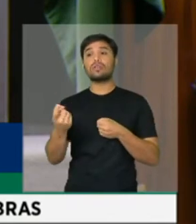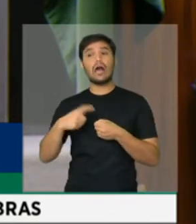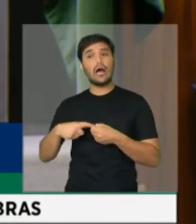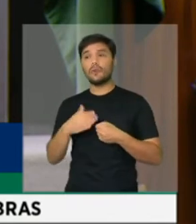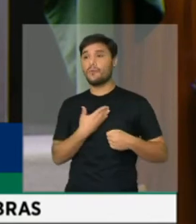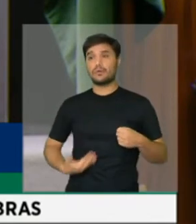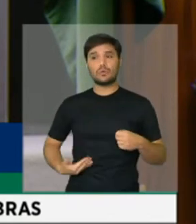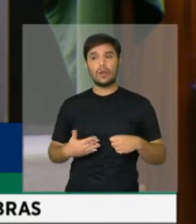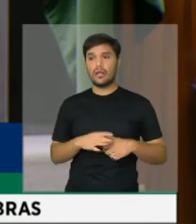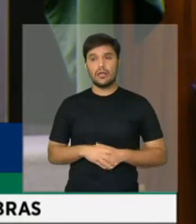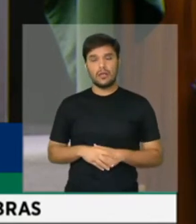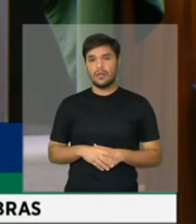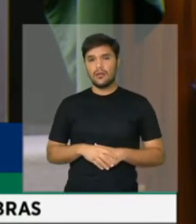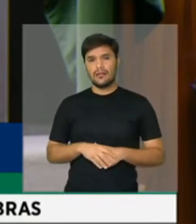REINO UNIDO, DA MARGARET THATCHER, A REFERÊNCIA NO